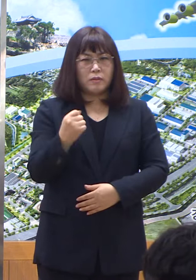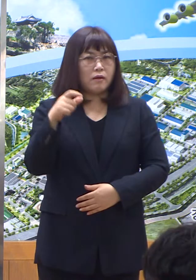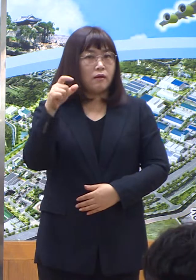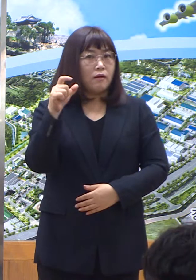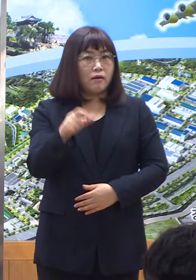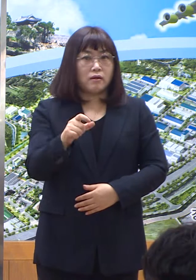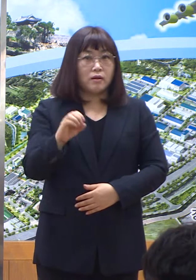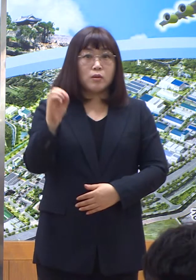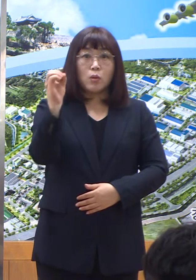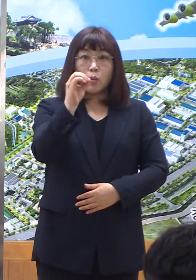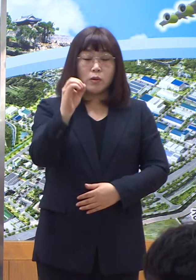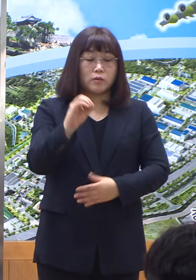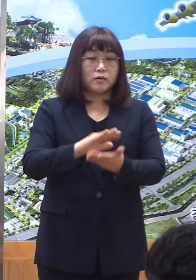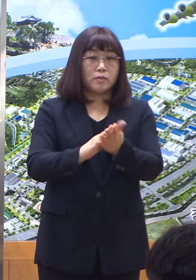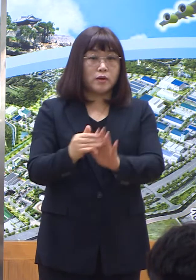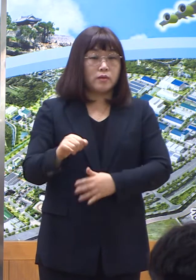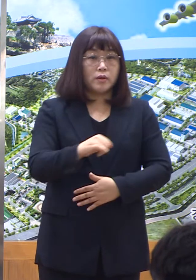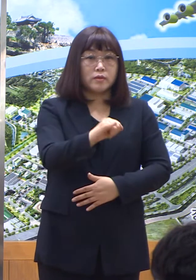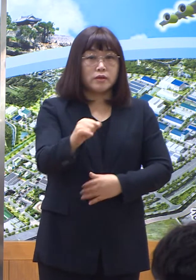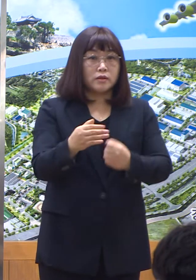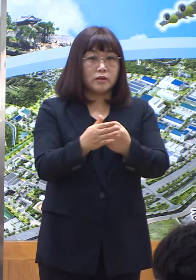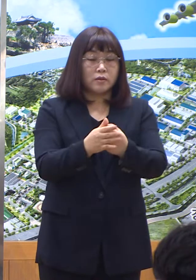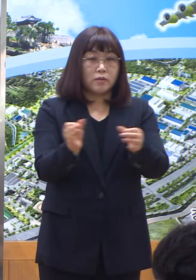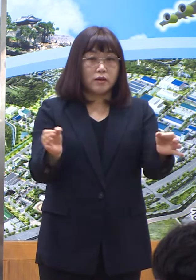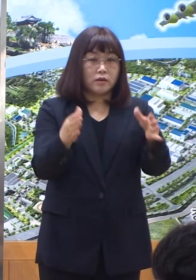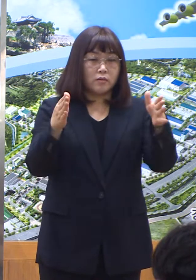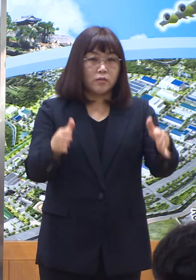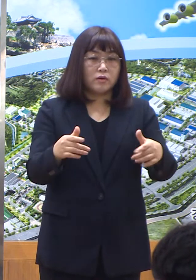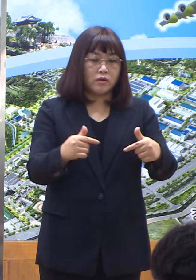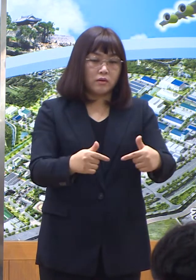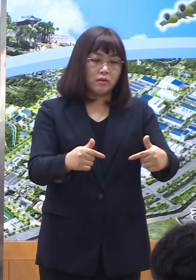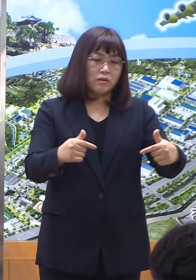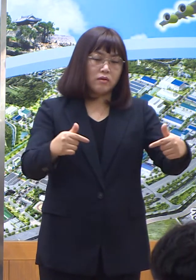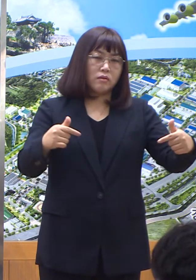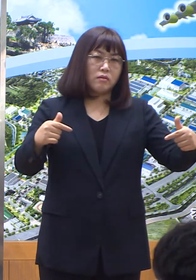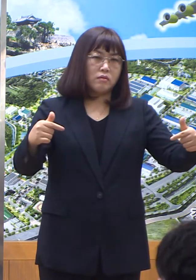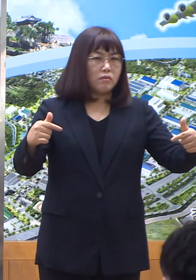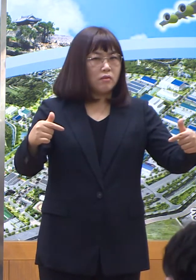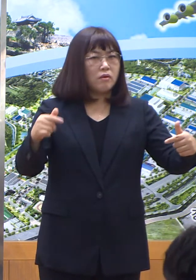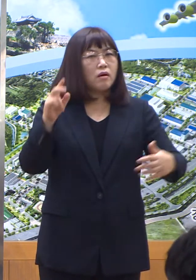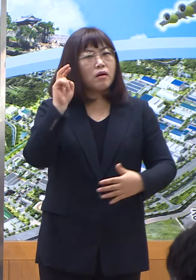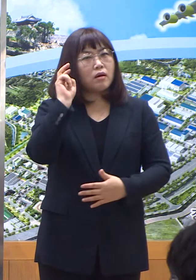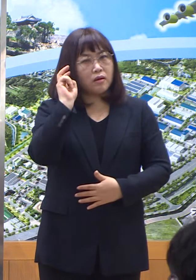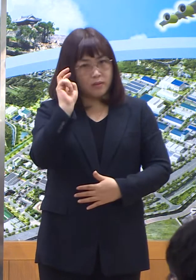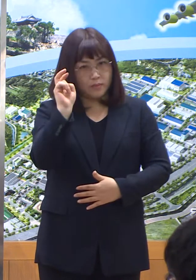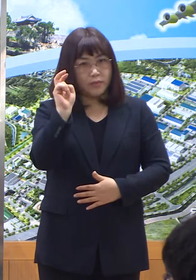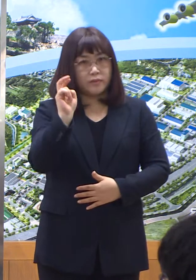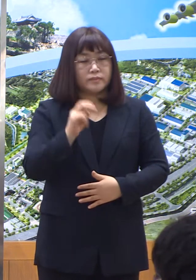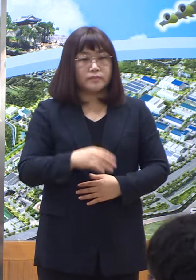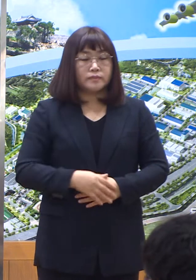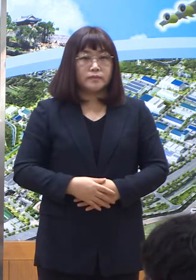02 그럼 제 1호 달 몽땅 채 자 순간은 불가피할 것으로 전망합니다